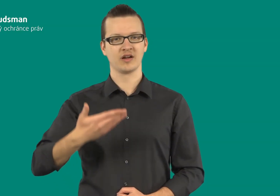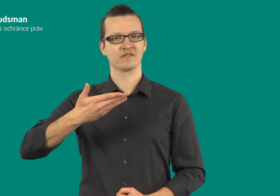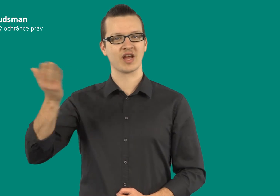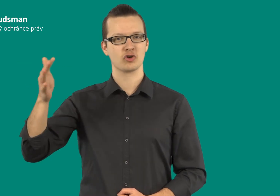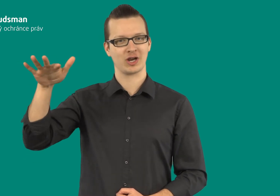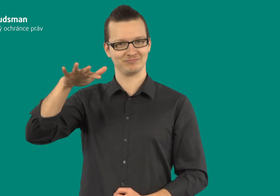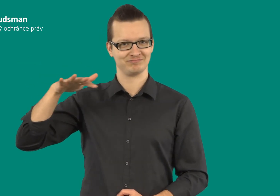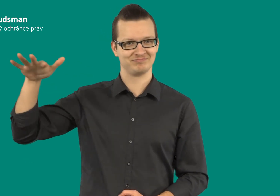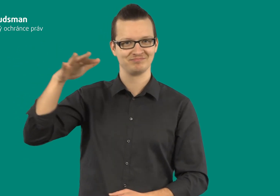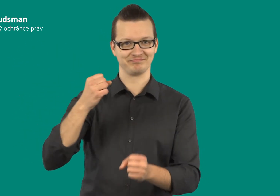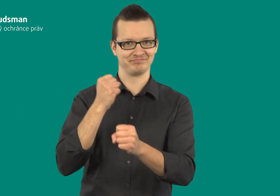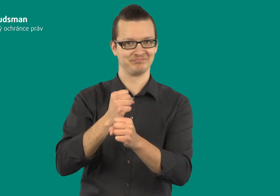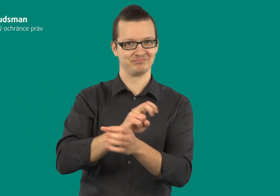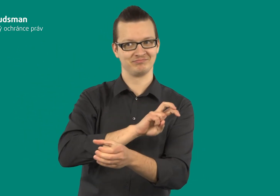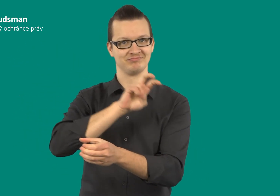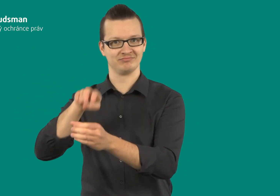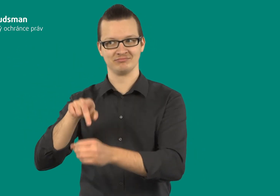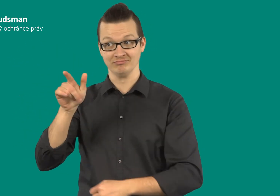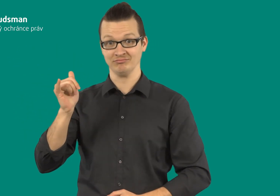Veřejný sektor je atraktivním zaměstnavatelem.